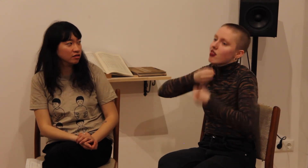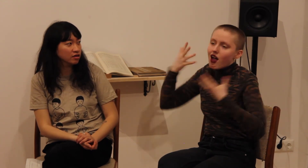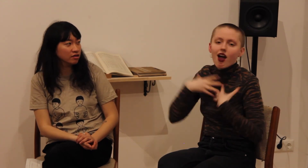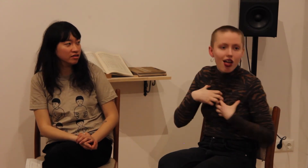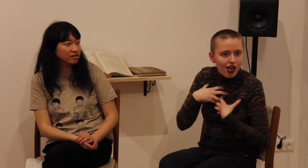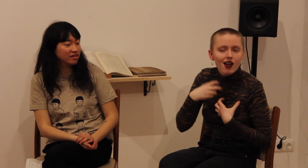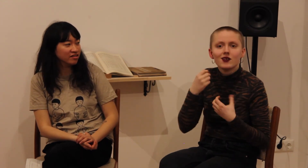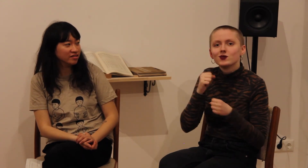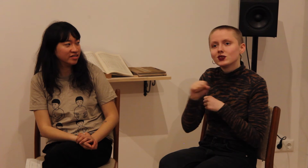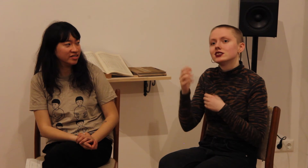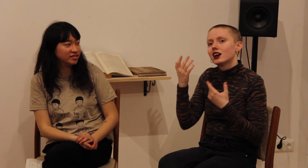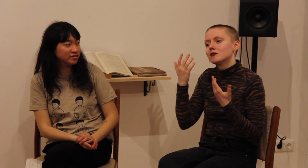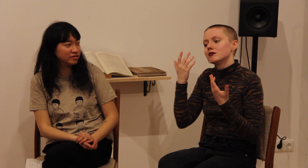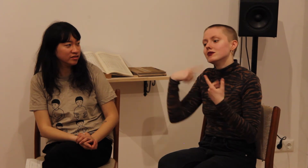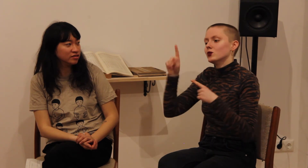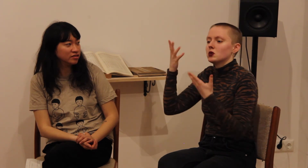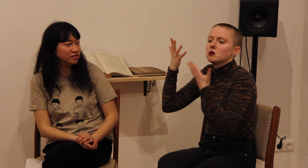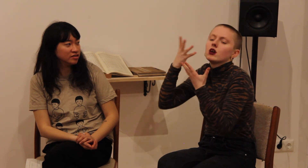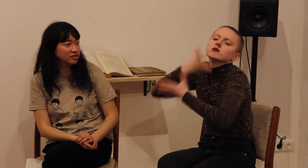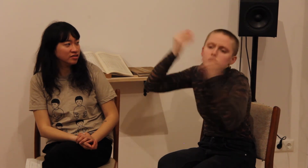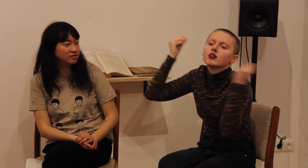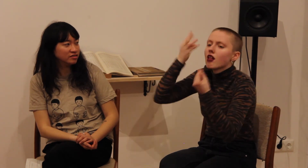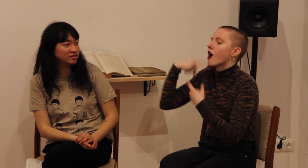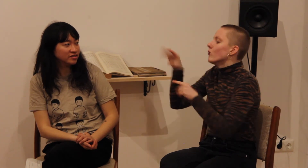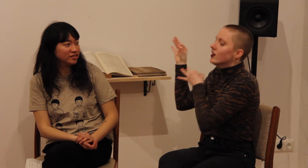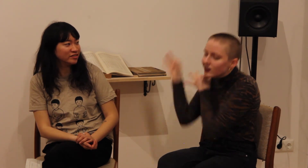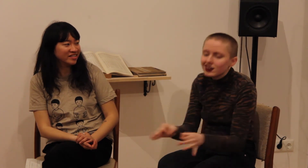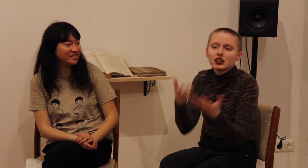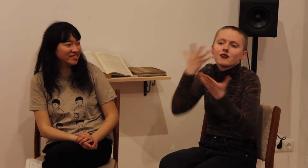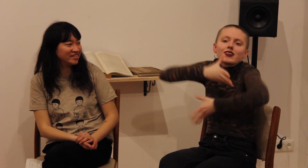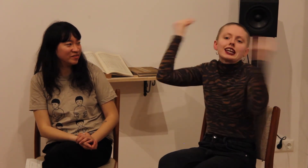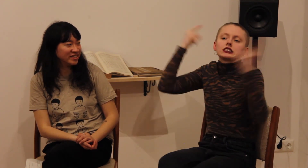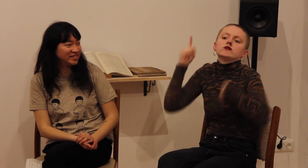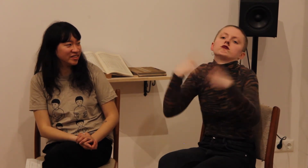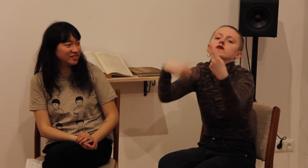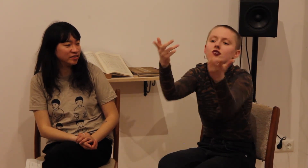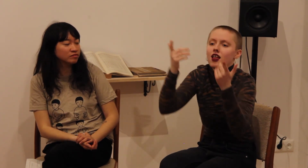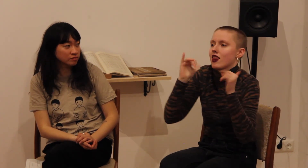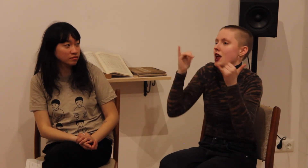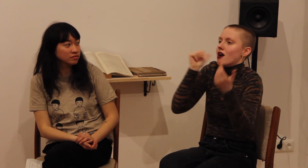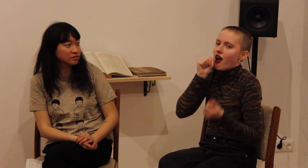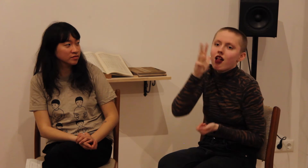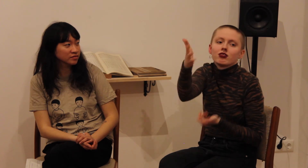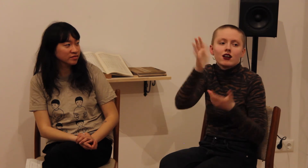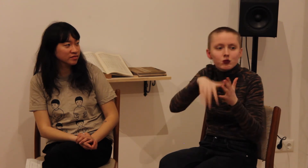Für mich ist das auch ganz klar ein Trauma. Ich habe es zum Teil vergessen, jetzt wo ich auch in Berlin wohne.